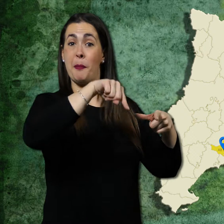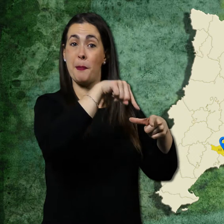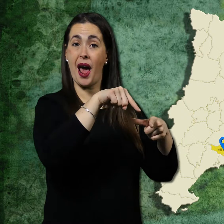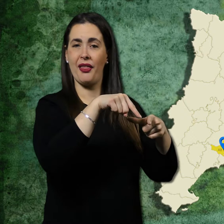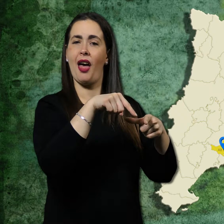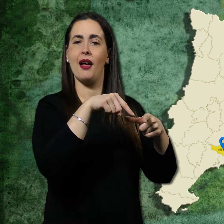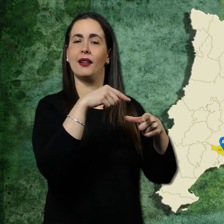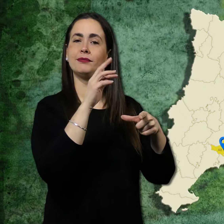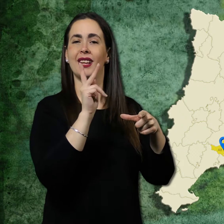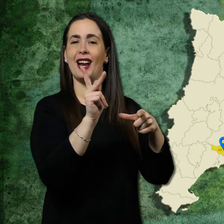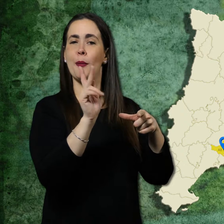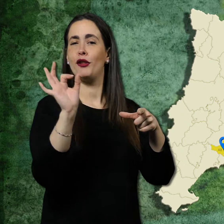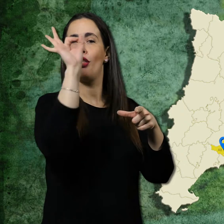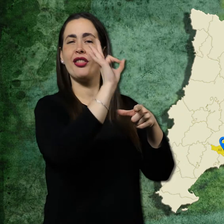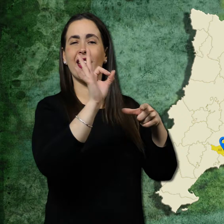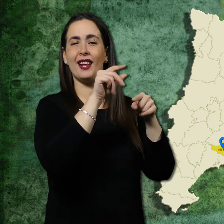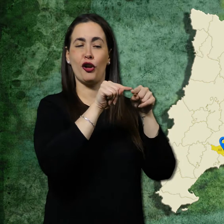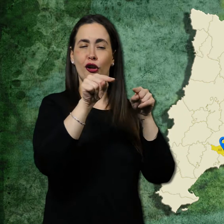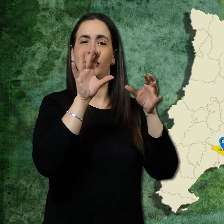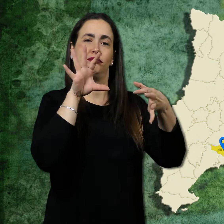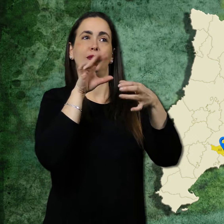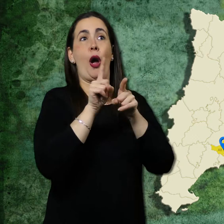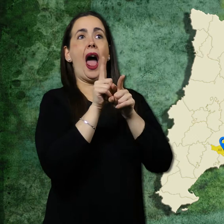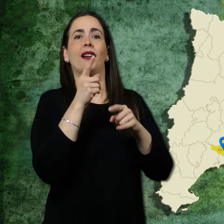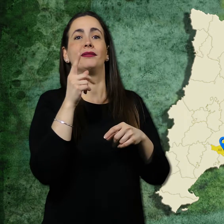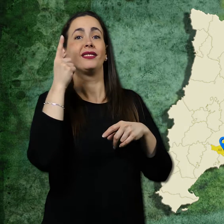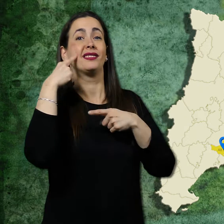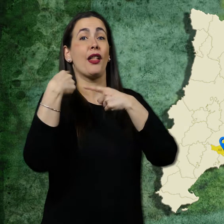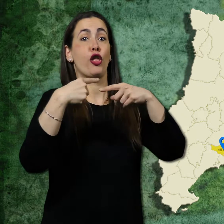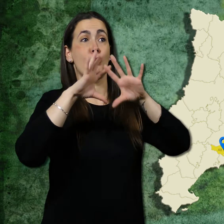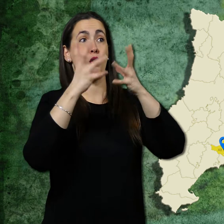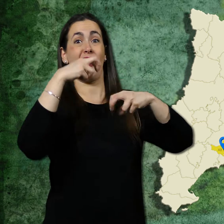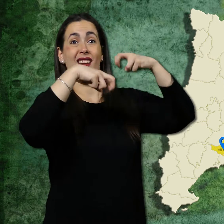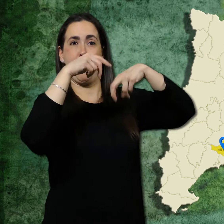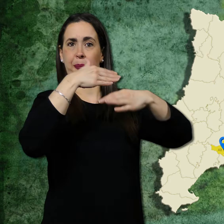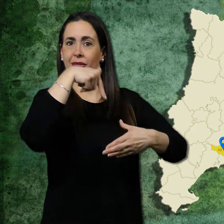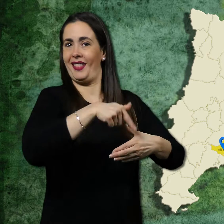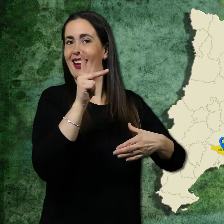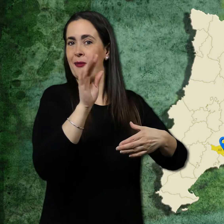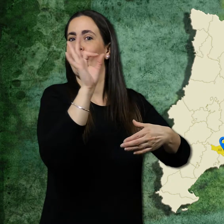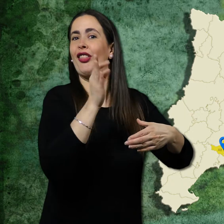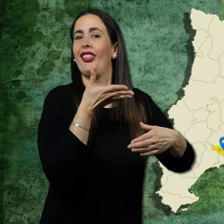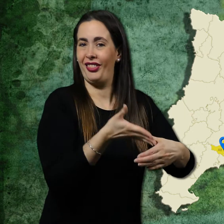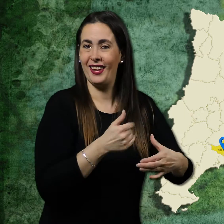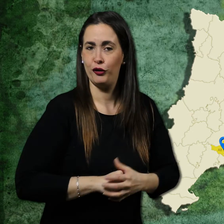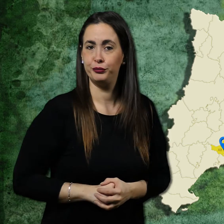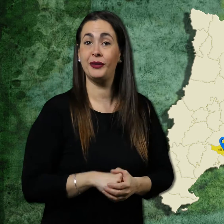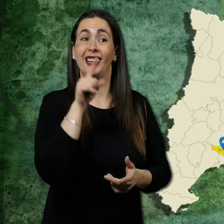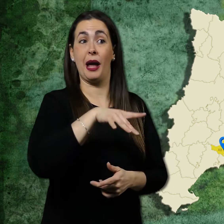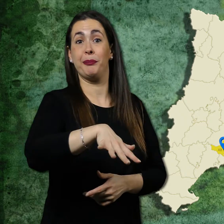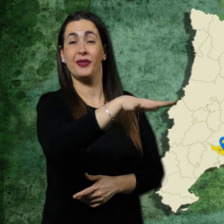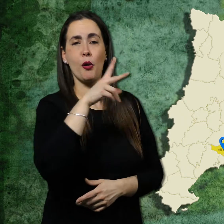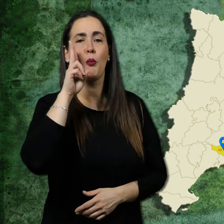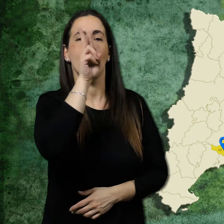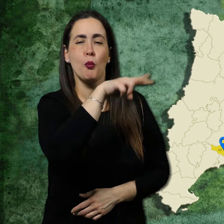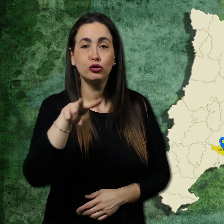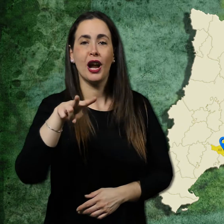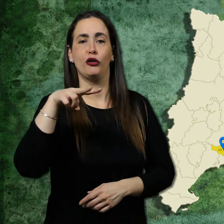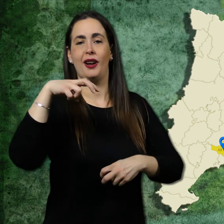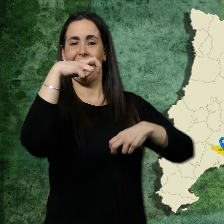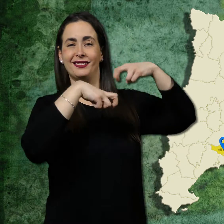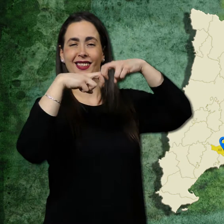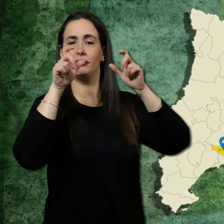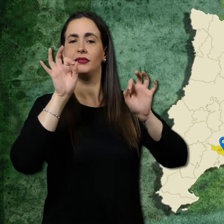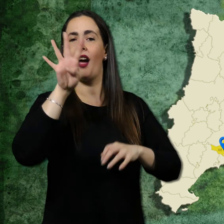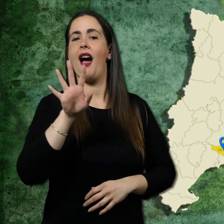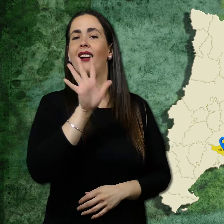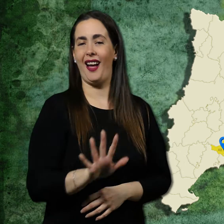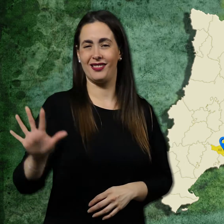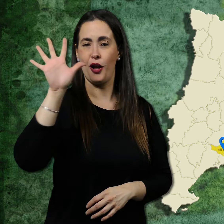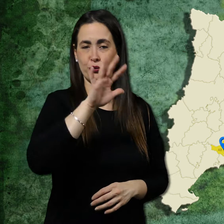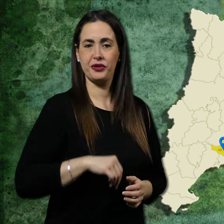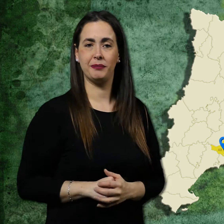on és troba el quilòmetre zero d'aquesta tradició al Món Casteller, el Museu Casteller de Catalunya.